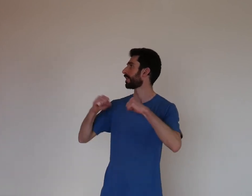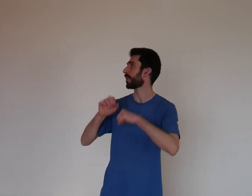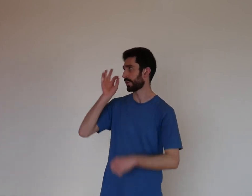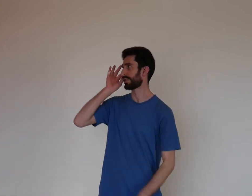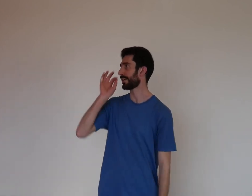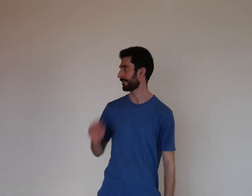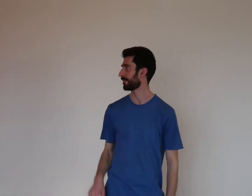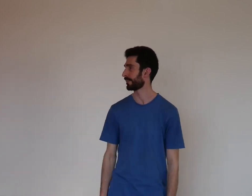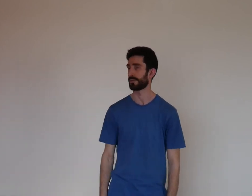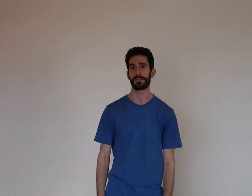D'accord chérie.